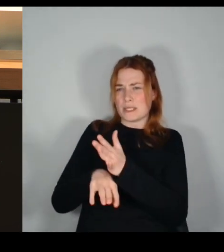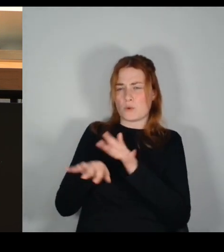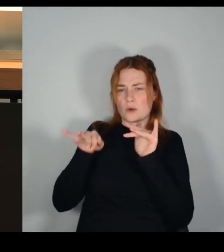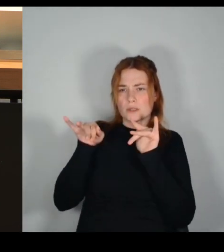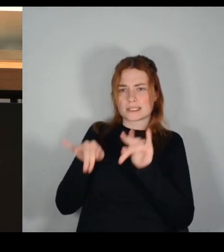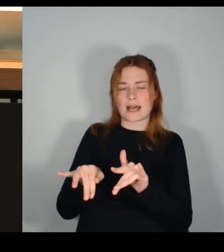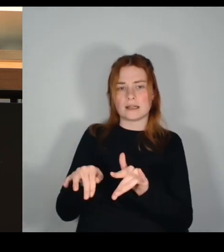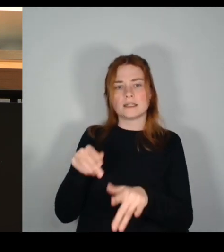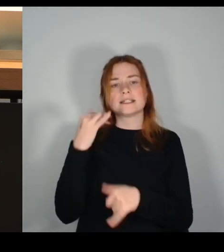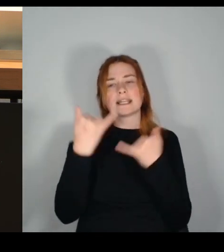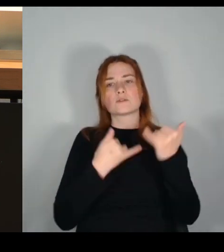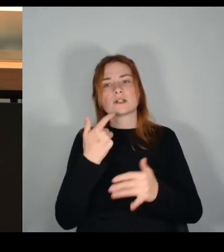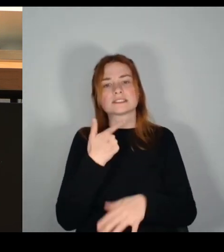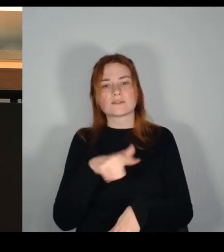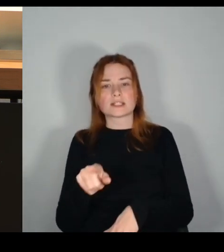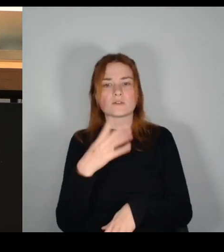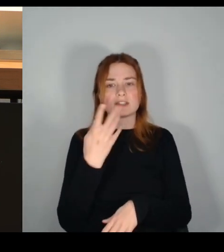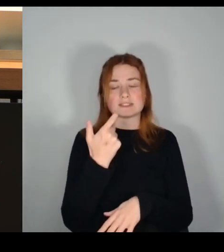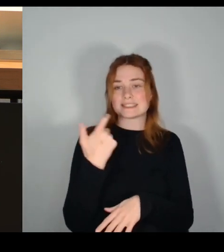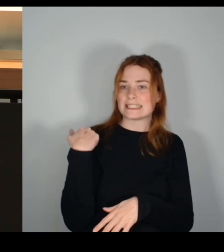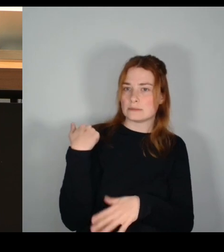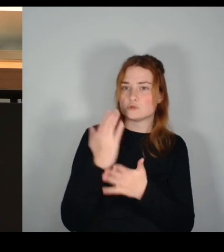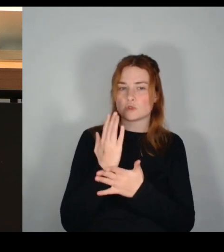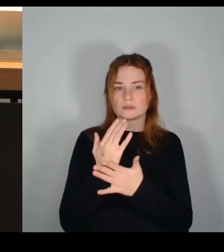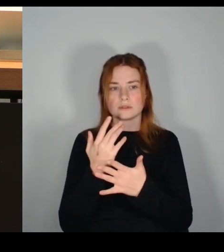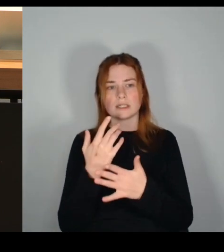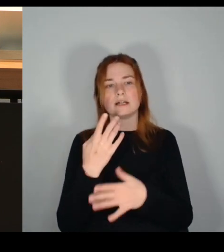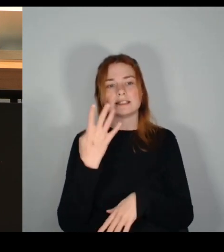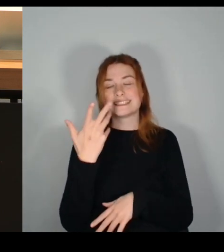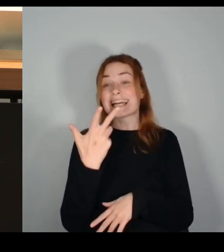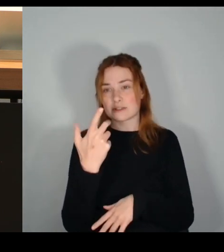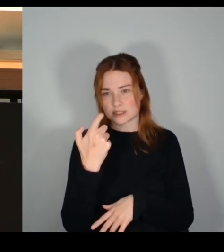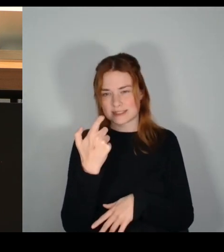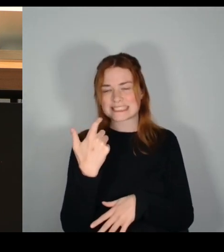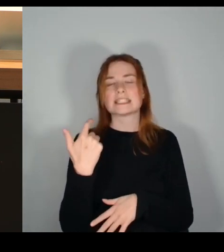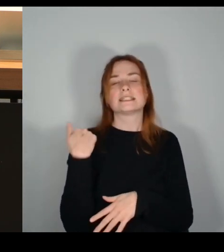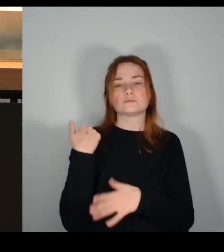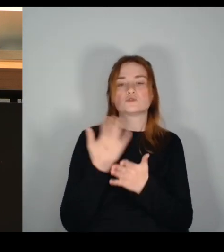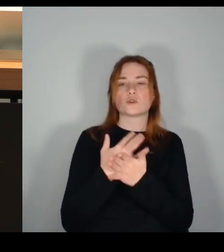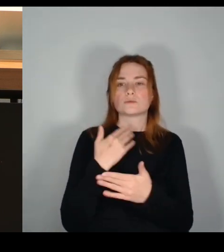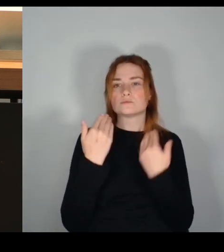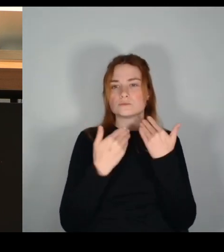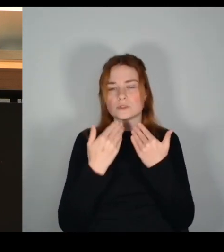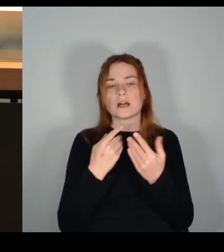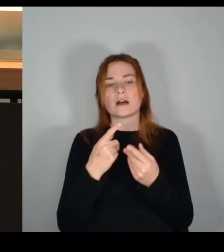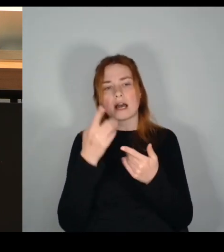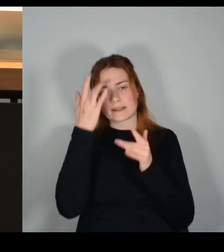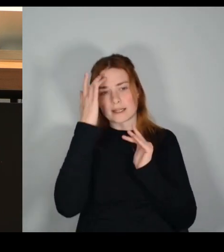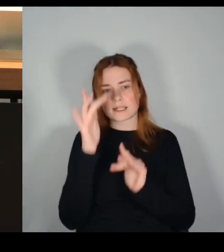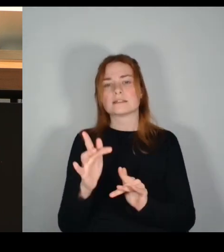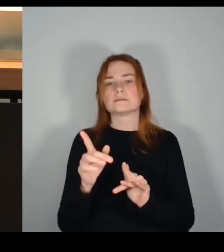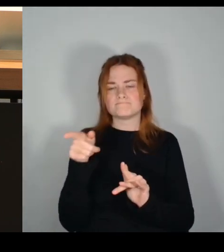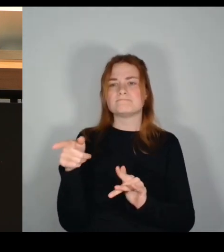des IS an den Jesiden als Völkermord anerkannt. Ein Meilenstein und zugleich ein Signal für die Betroffenen, dass die erlittenen Grausamkeiten und die Schutzbedürfnis in